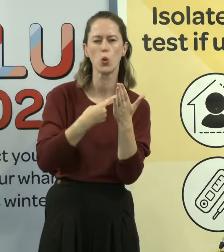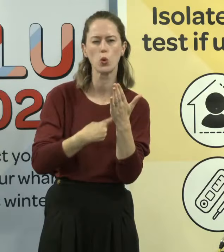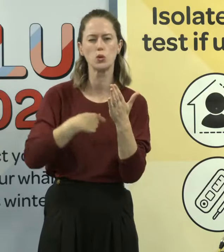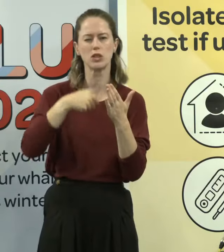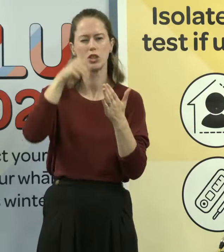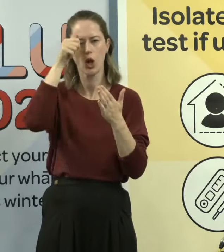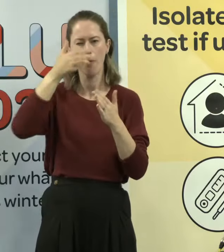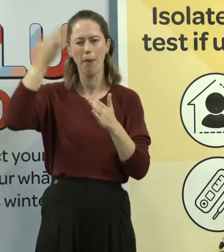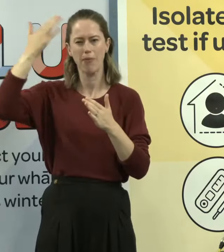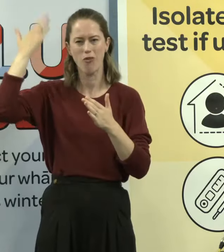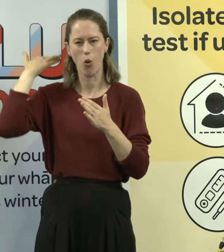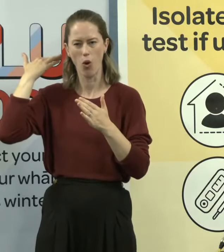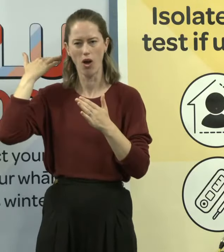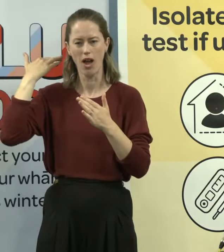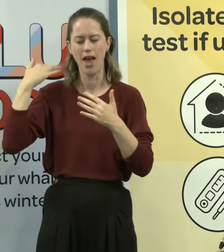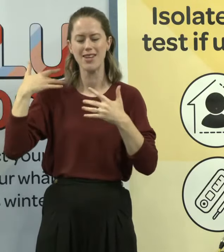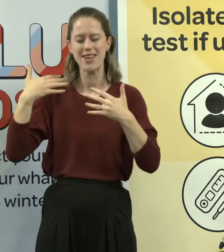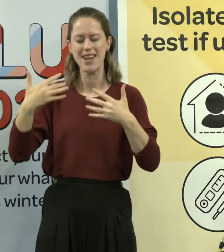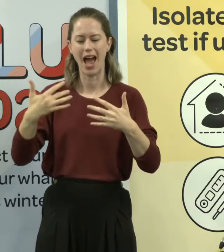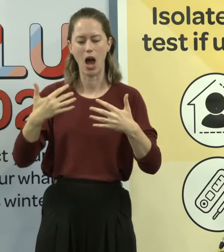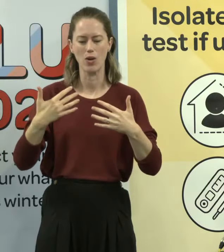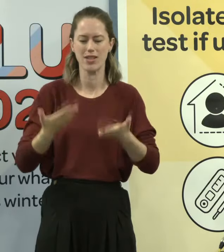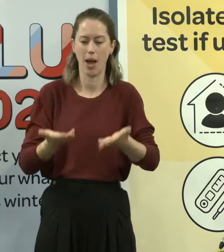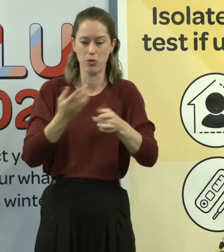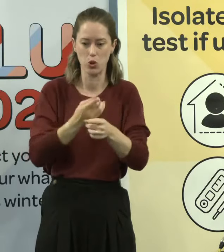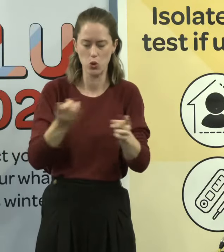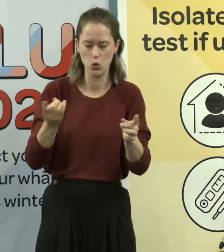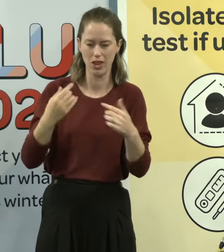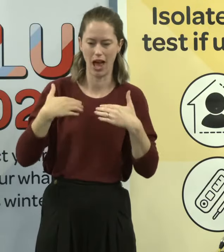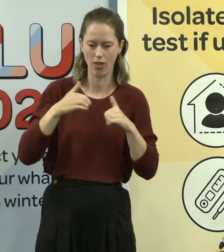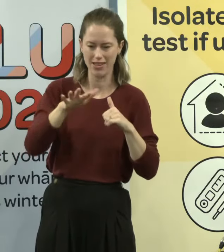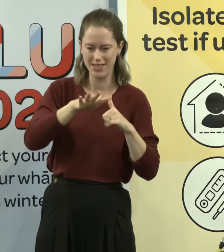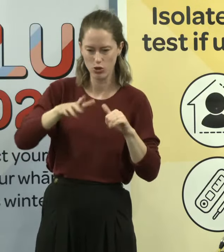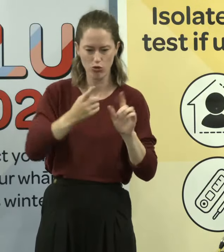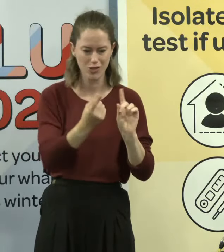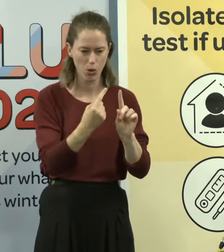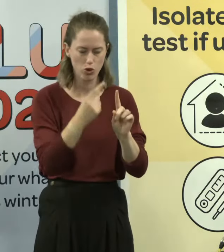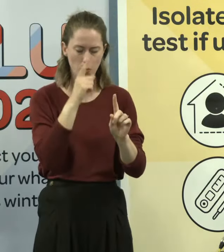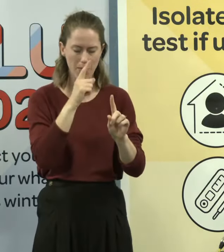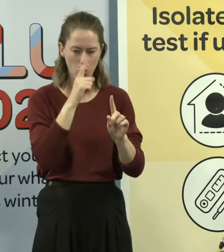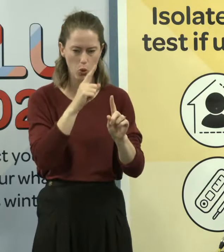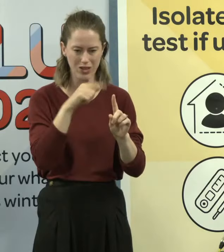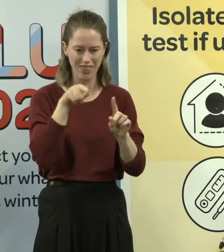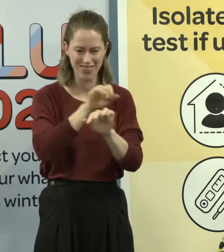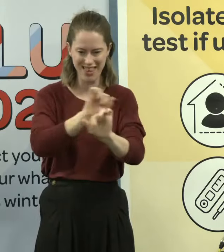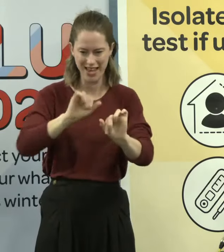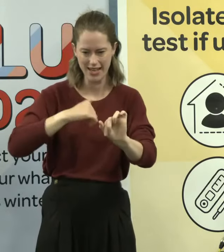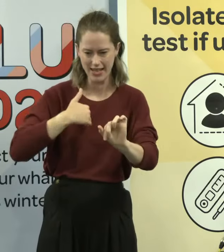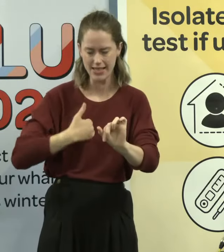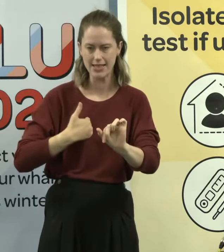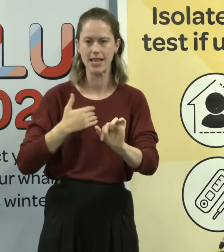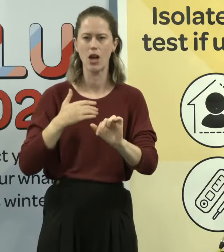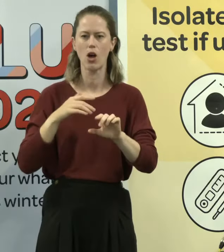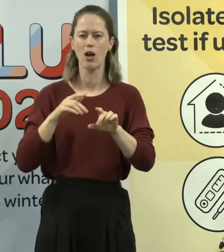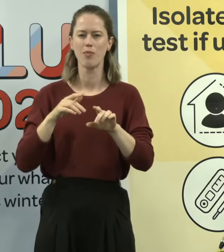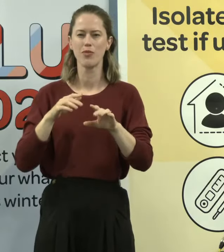tenei, kua neke mai i te aro ki